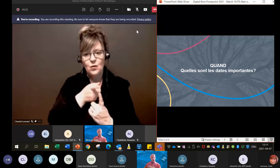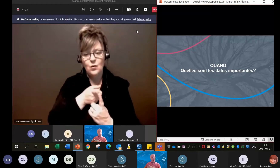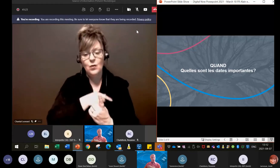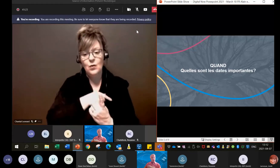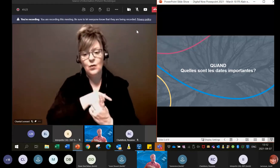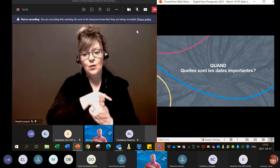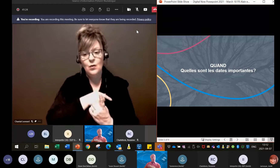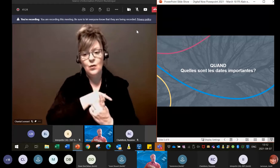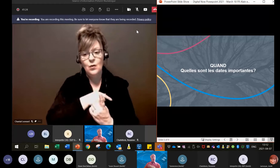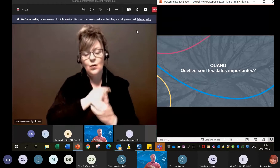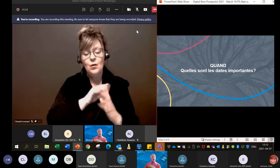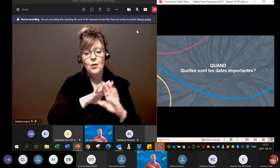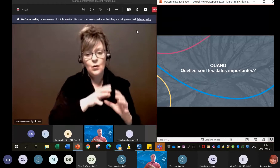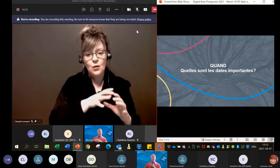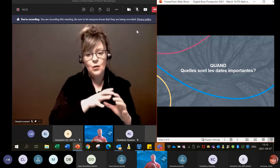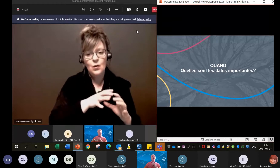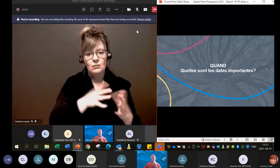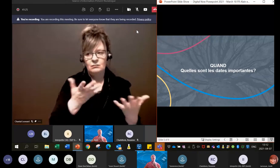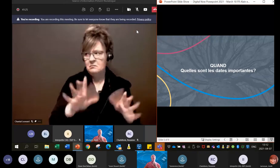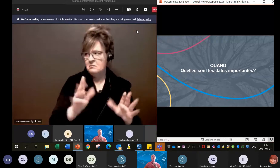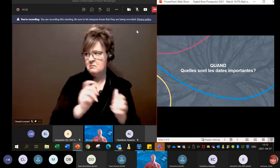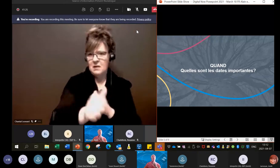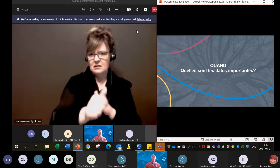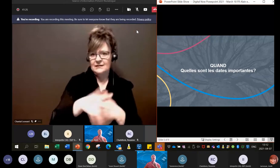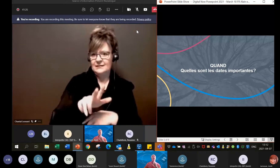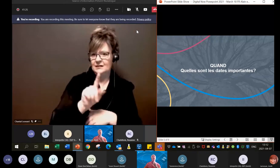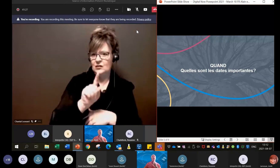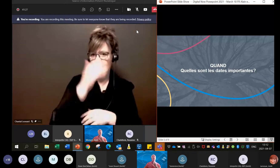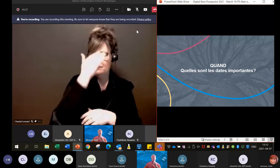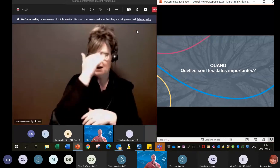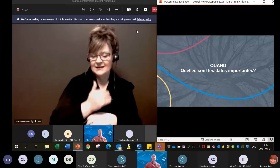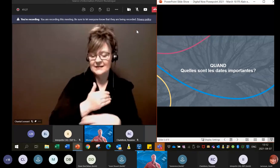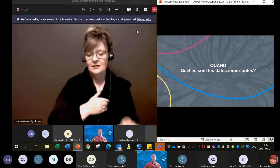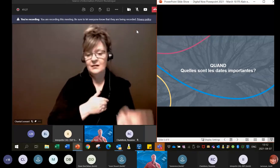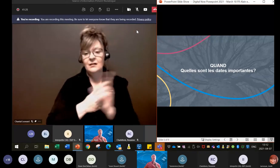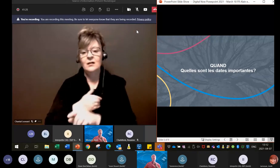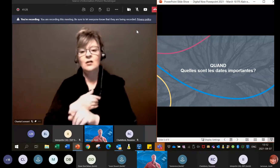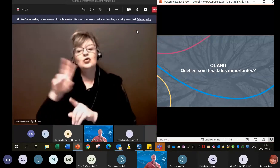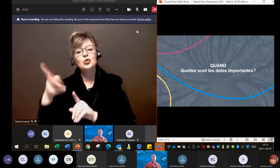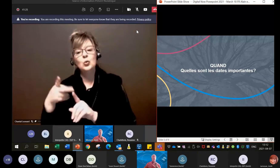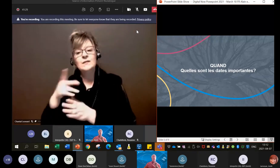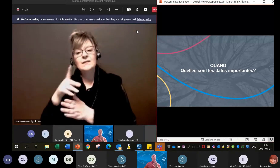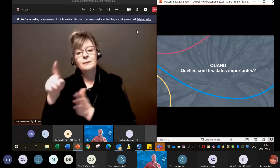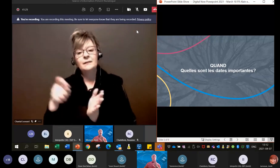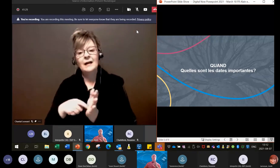date qui est maintenant passée, et il y a une deuxième date,